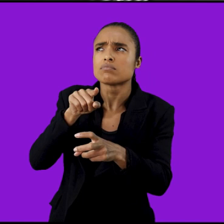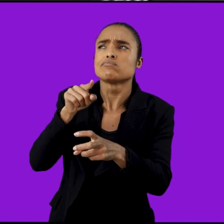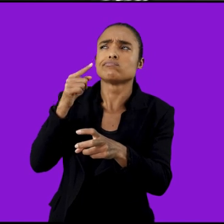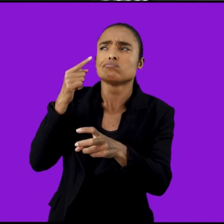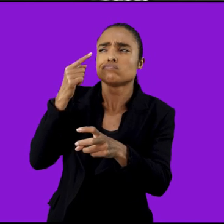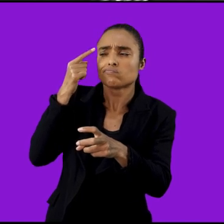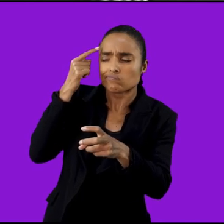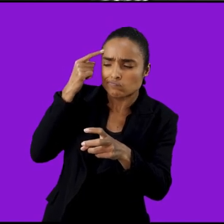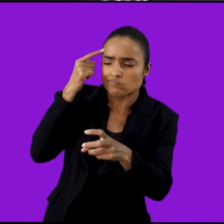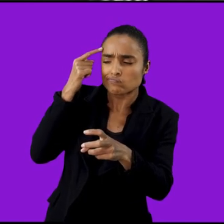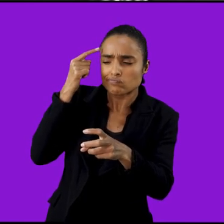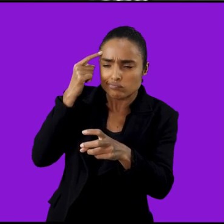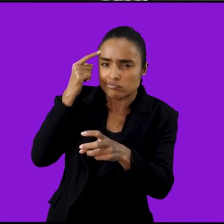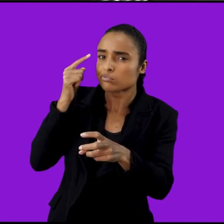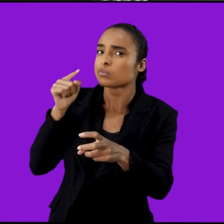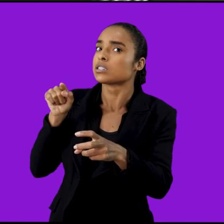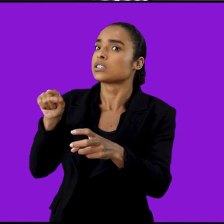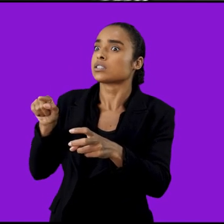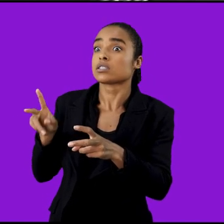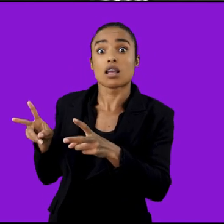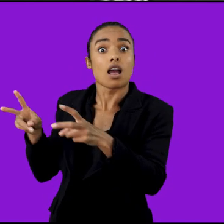Como cê também tem um tempo pra pensar em transformar aquilo.